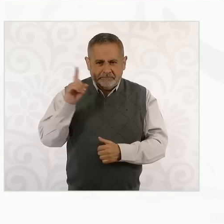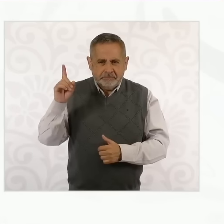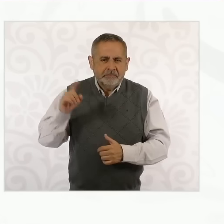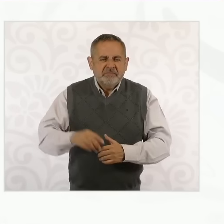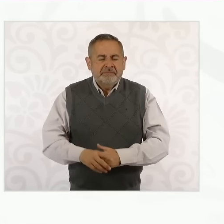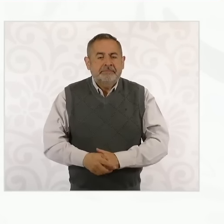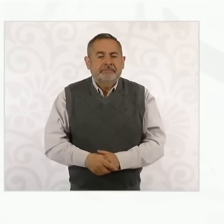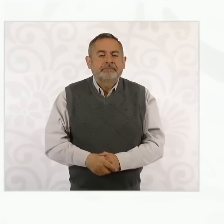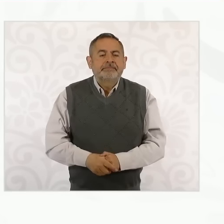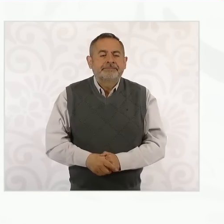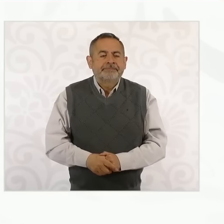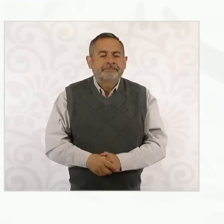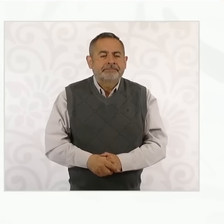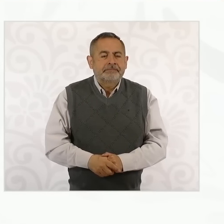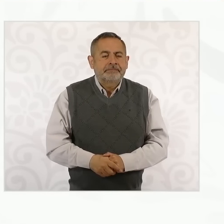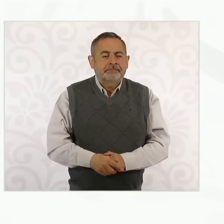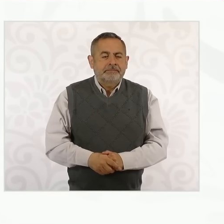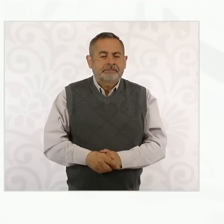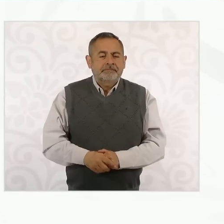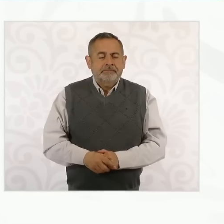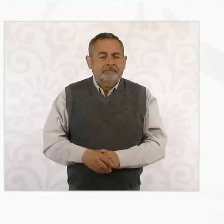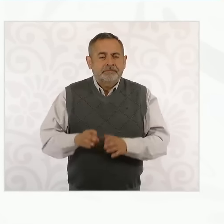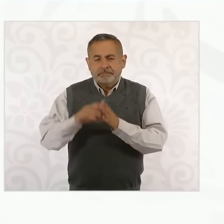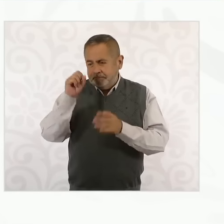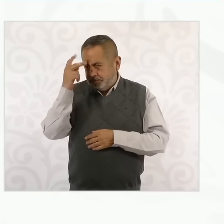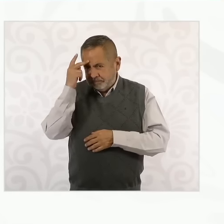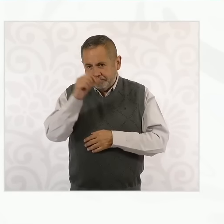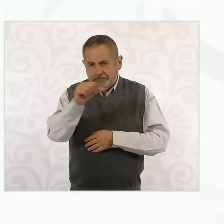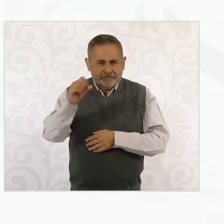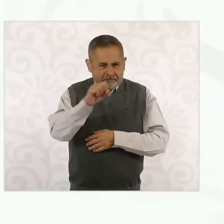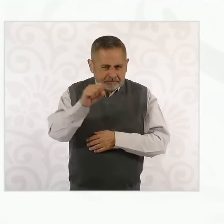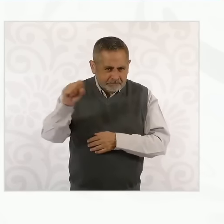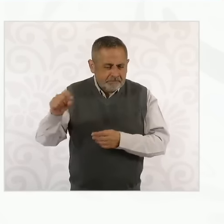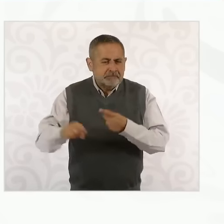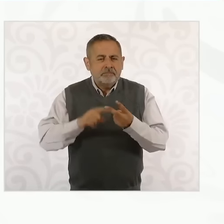estos asuntos de que de San Luis, de Son Luis Potosías Saltillo y de Mátano los Mochis. Y por